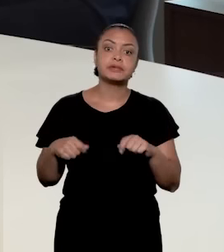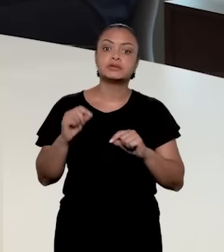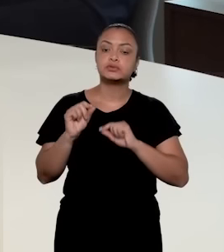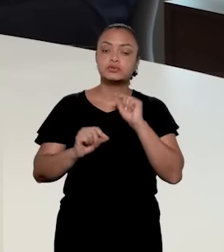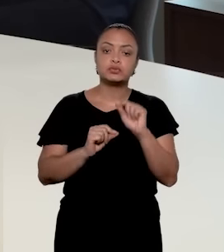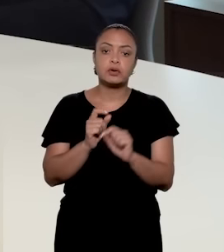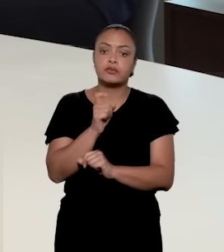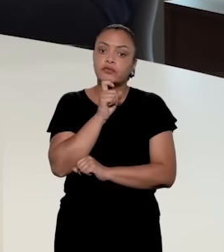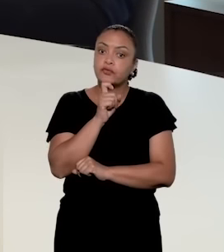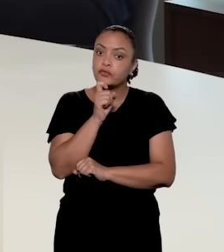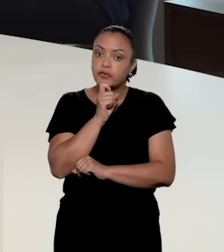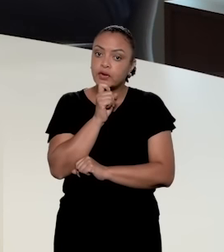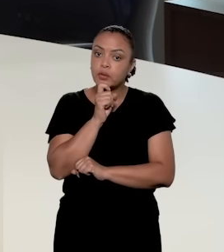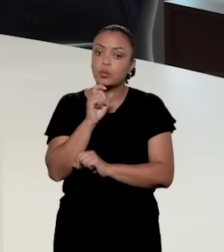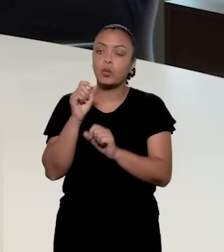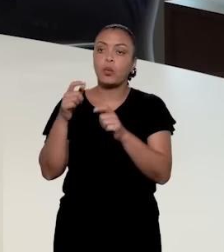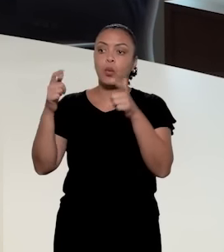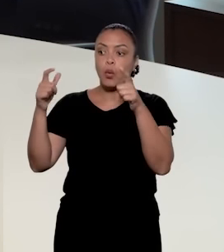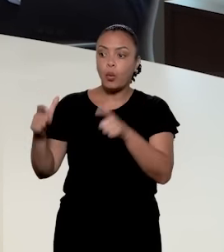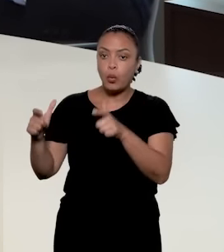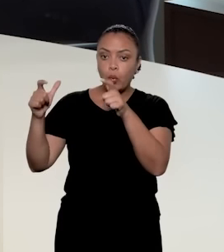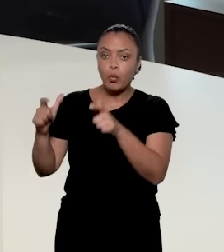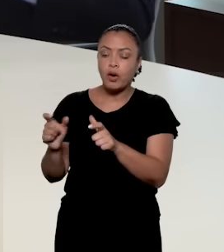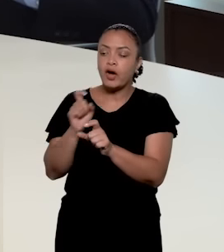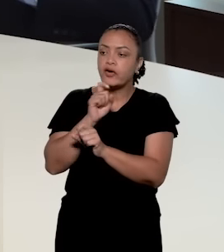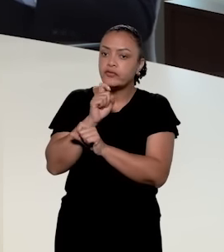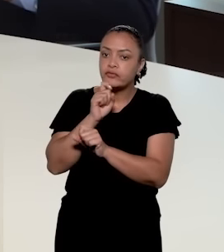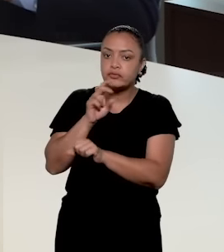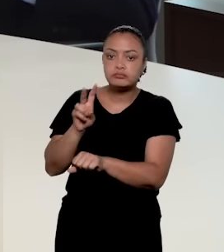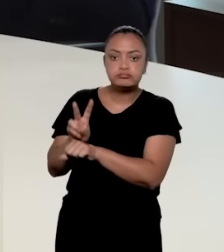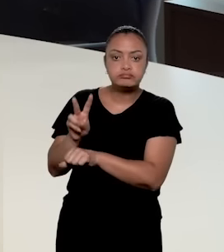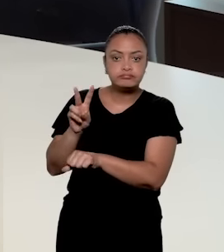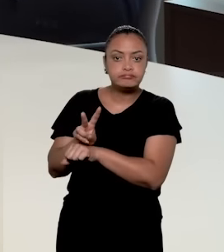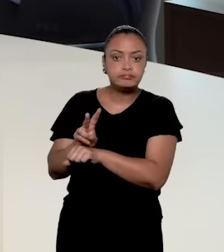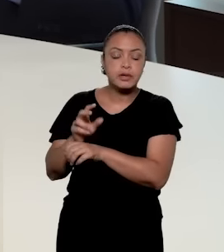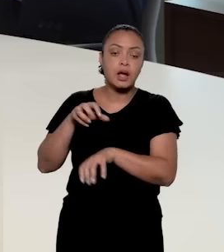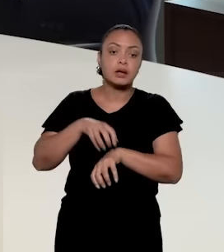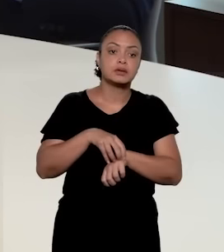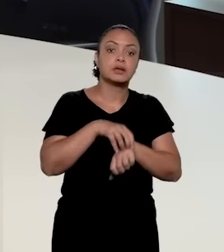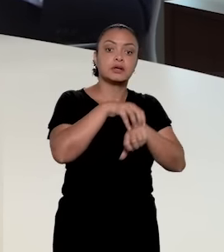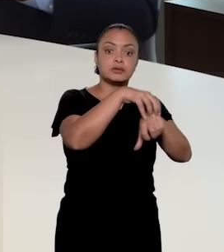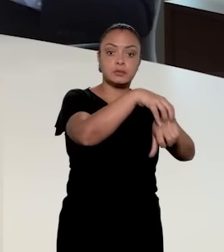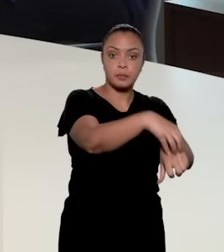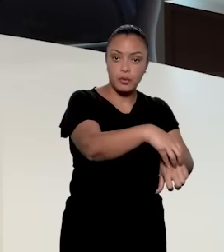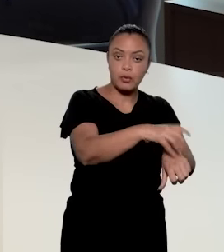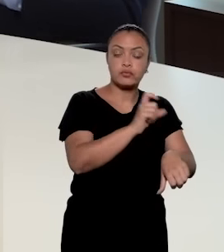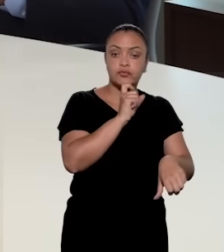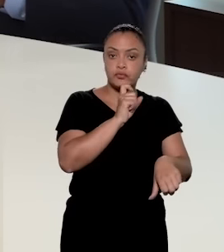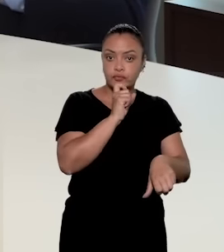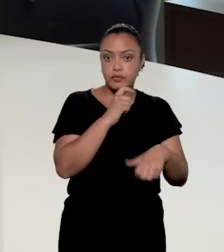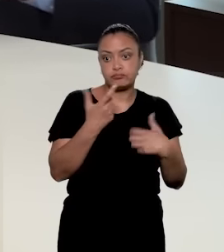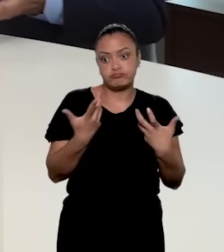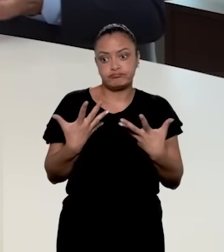precisa de frio, precisa de armazém frio, precisa de transporte frio, porque senão... É perecível, não é?